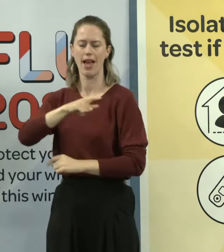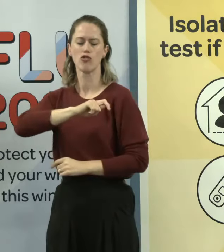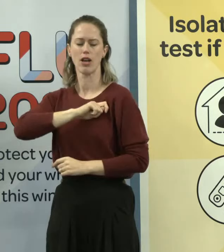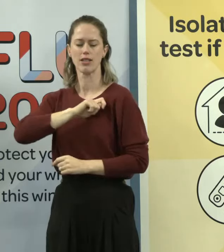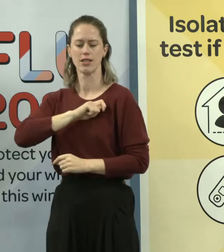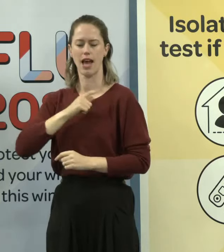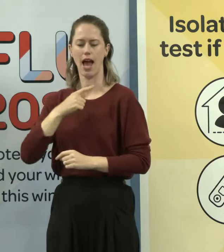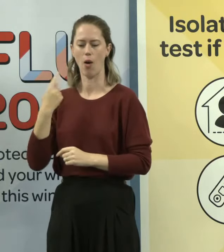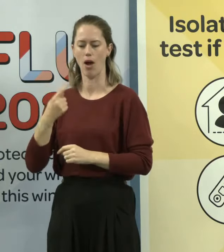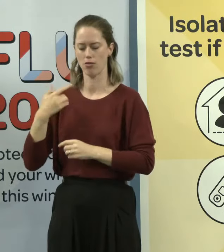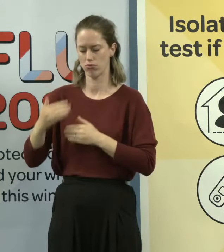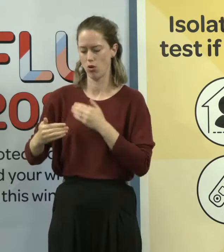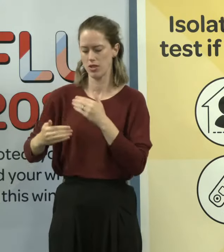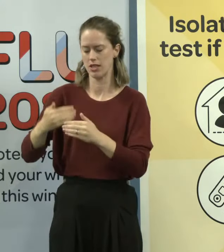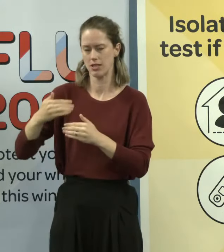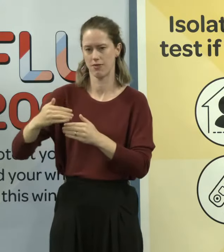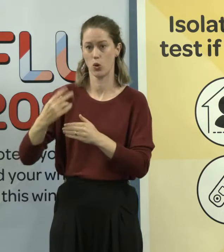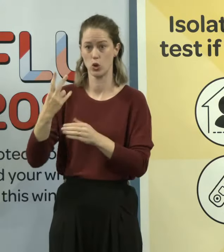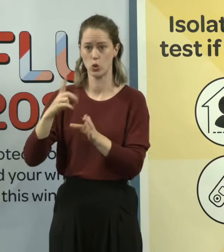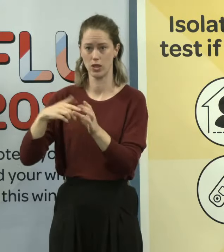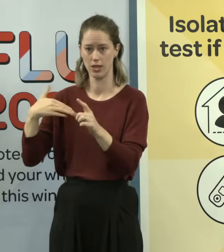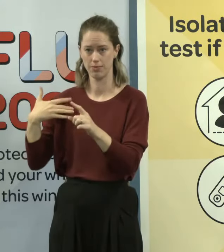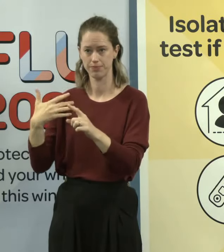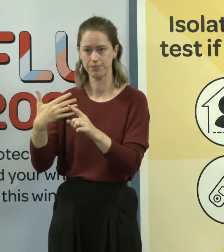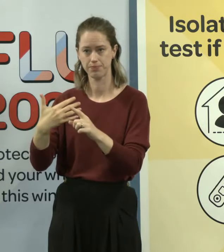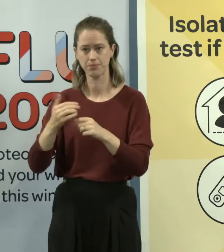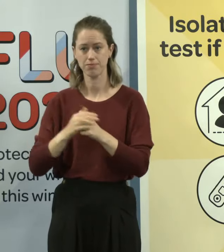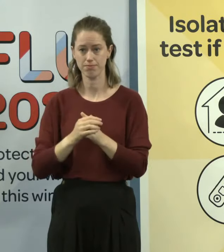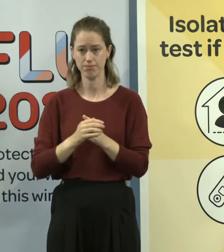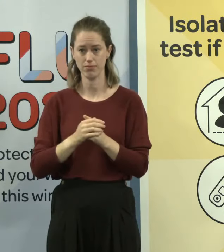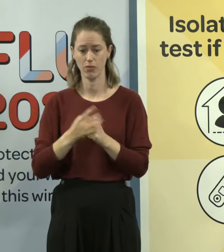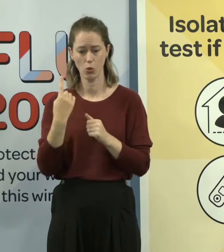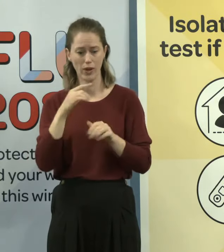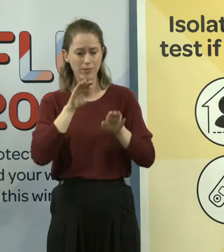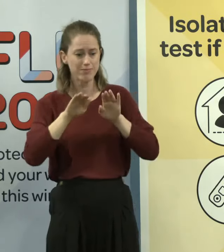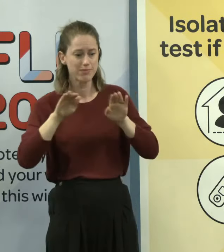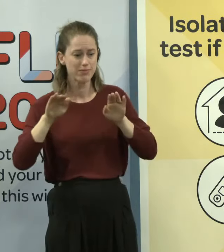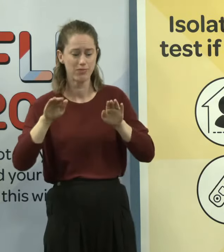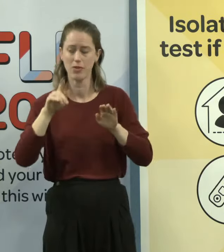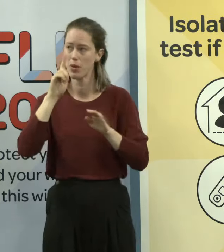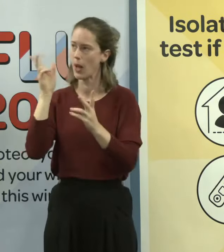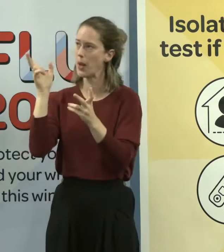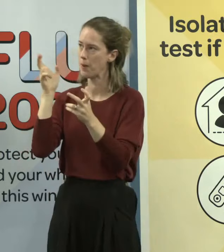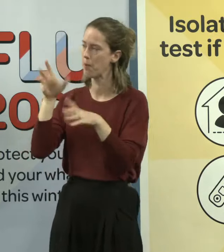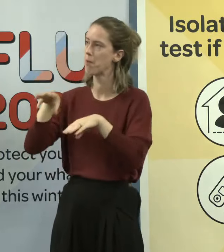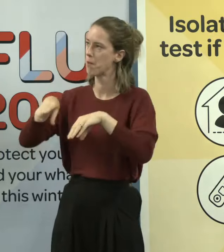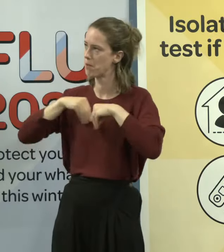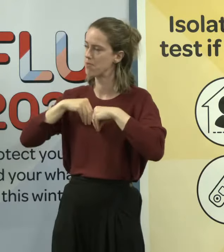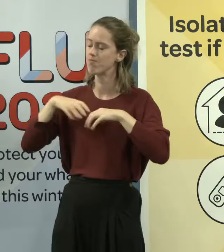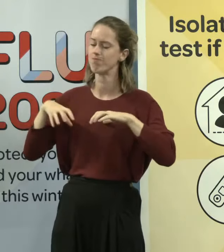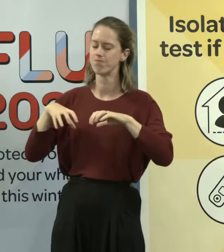Waimarie matou ki te whai a turanga pakari o te whakawhirinaki e te iwi whanui i roto i a tatou whakahaere, i to